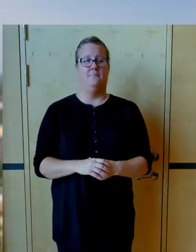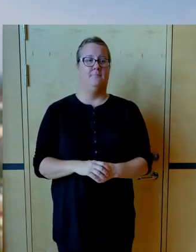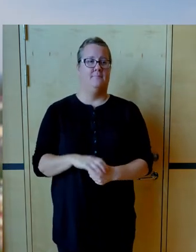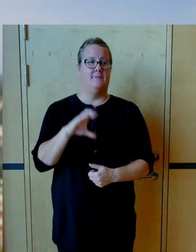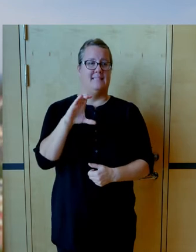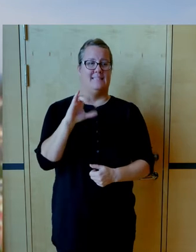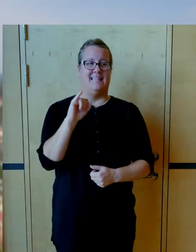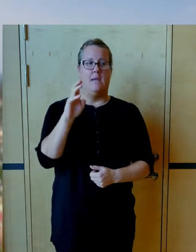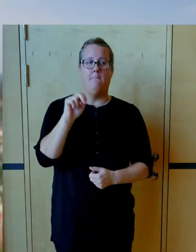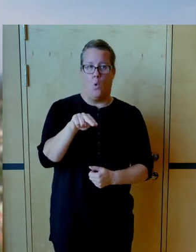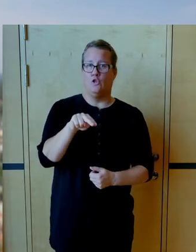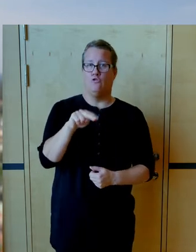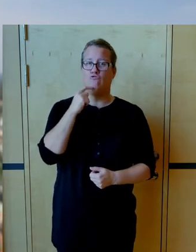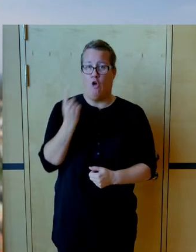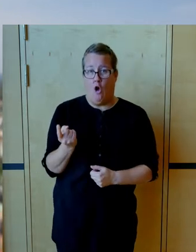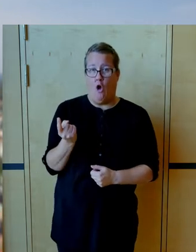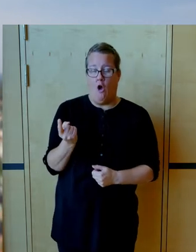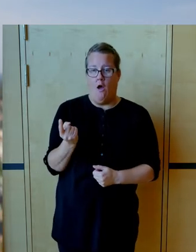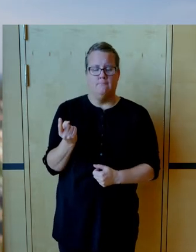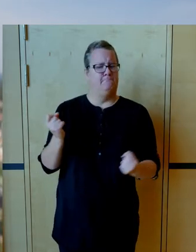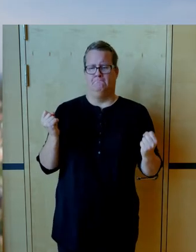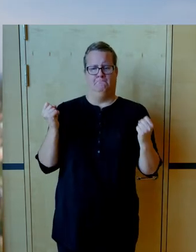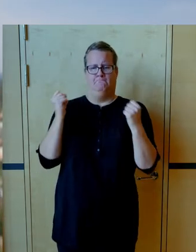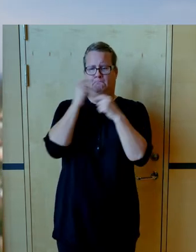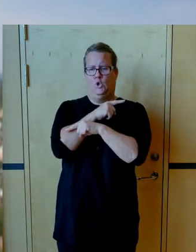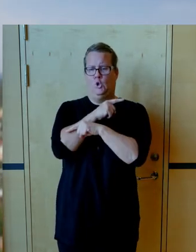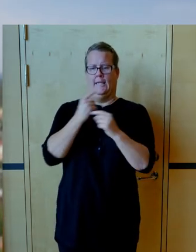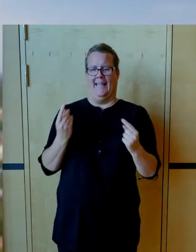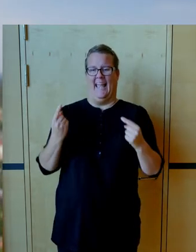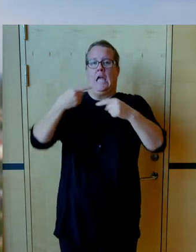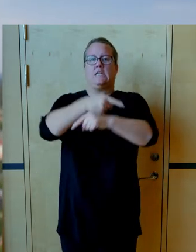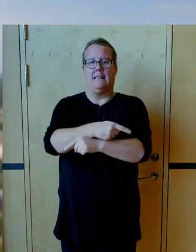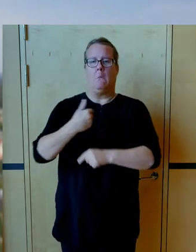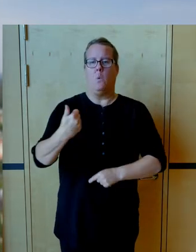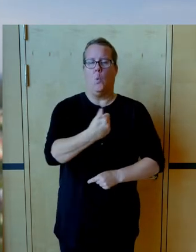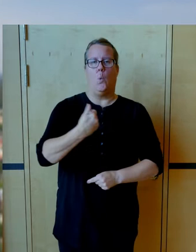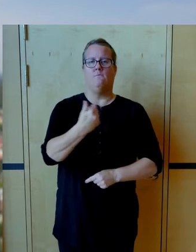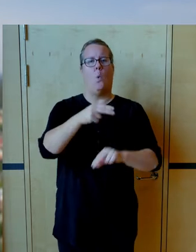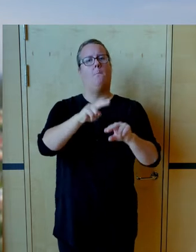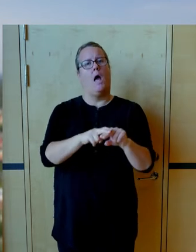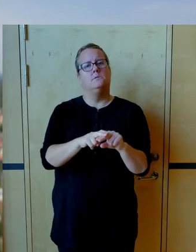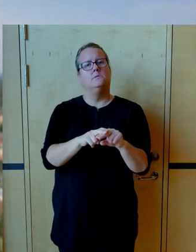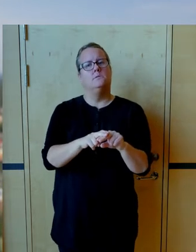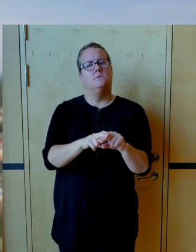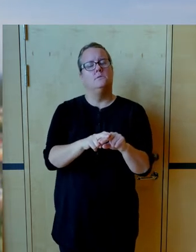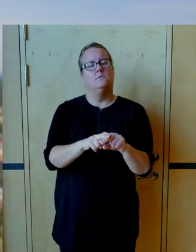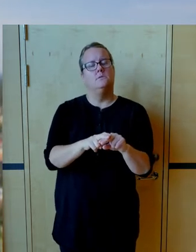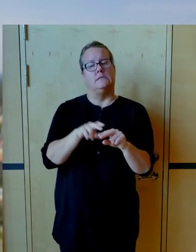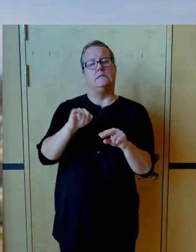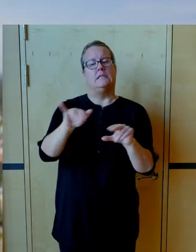Det går ju inte ersätta Behovet av en plats i Vård och omsorgsboende